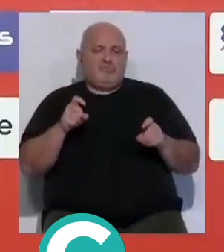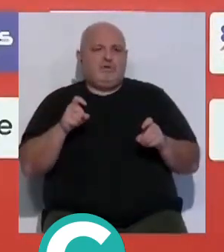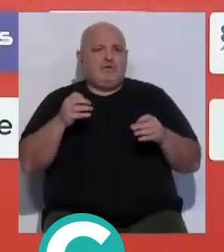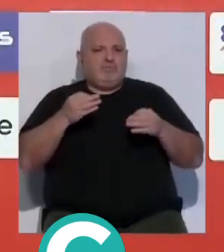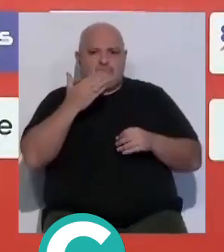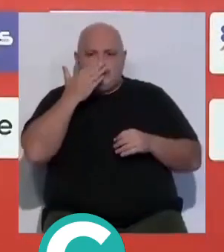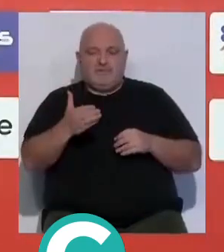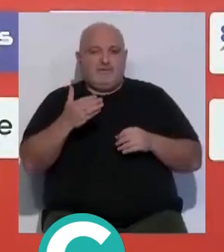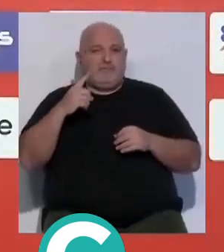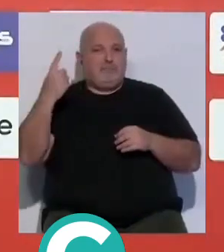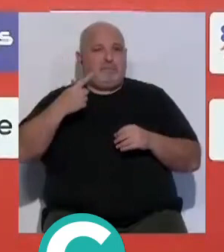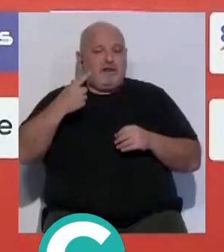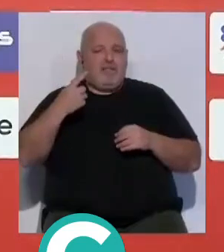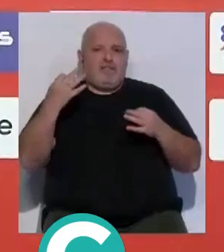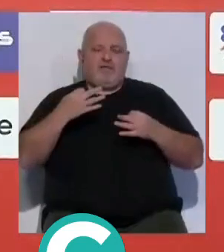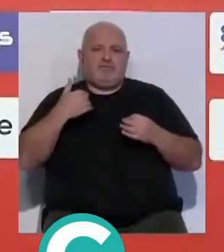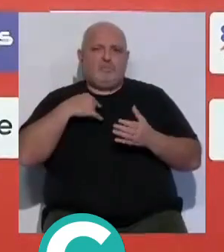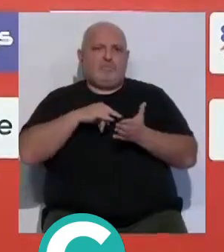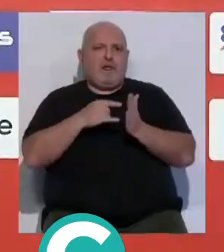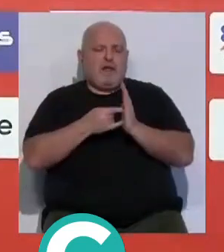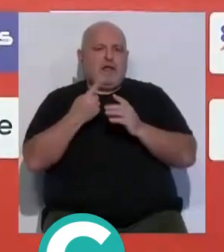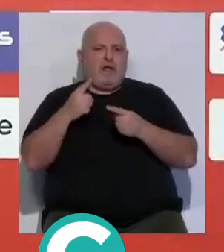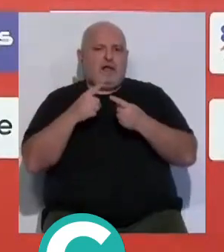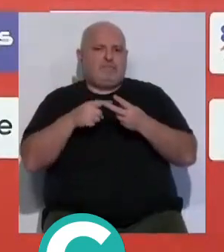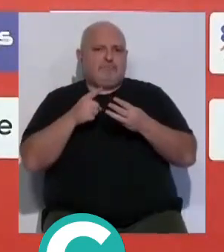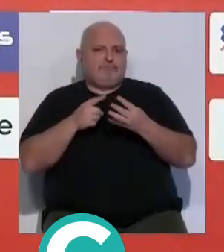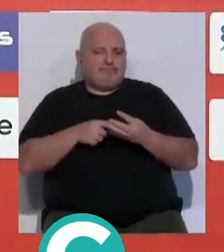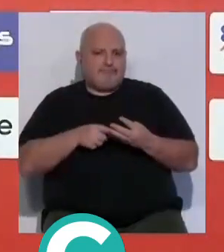a ser sincero Para estar en primera división yo tengo planeado hacer Así así así así entonces es